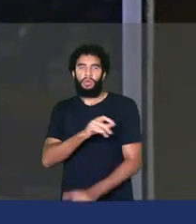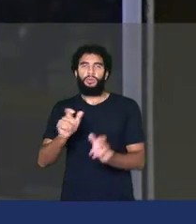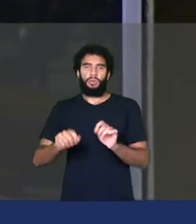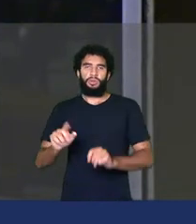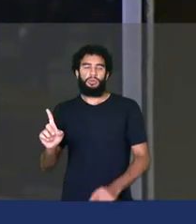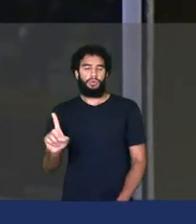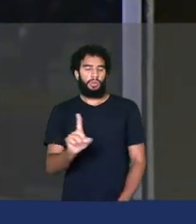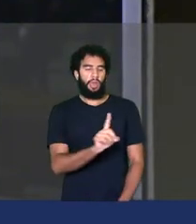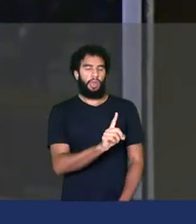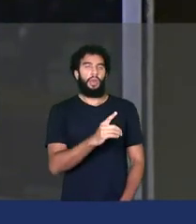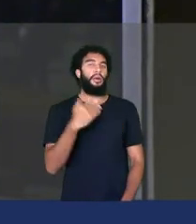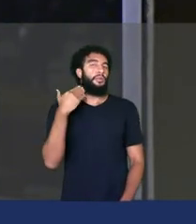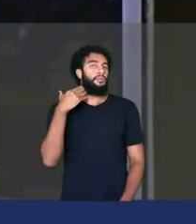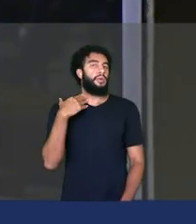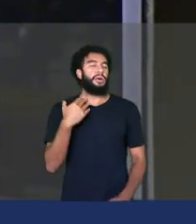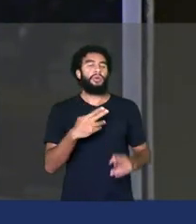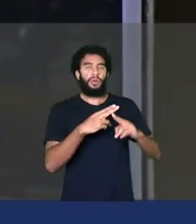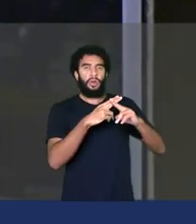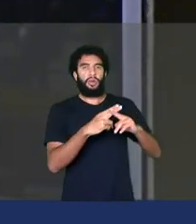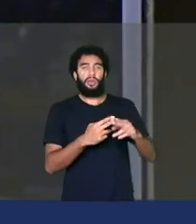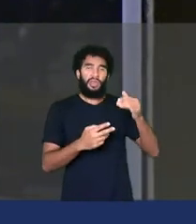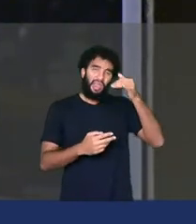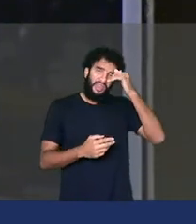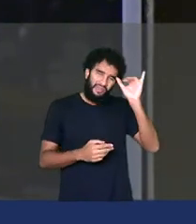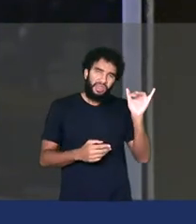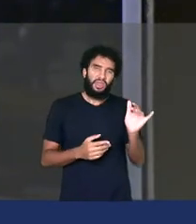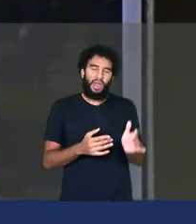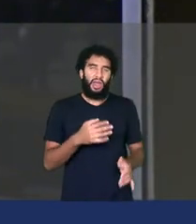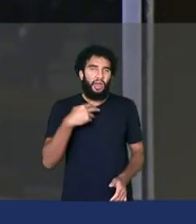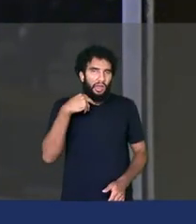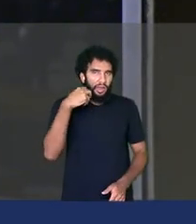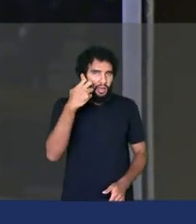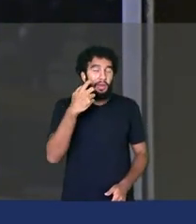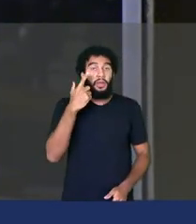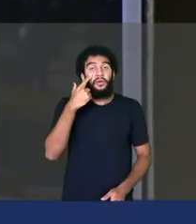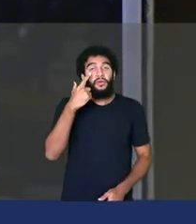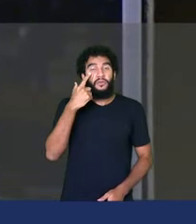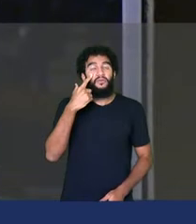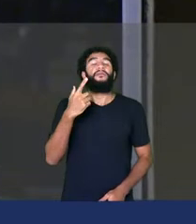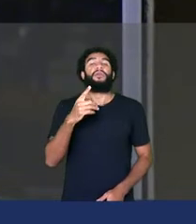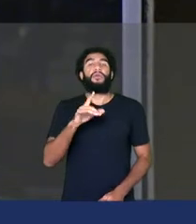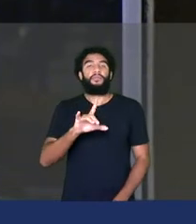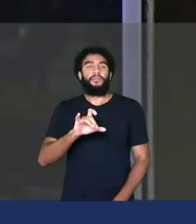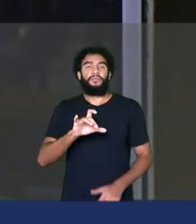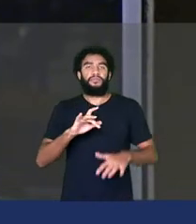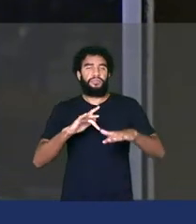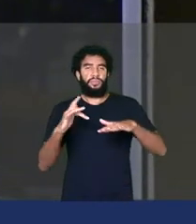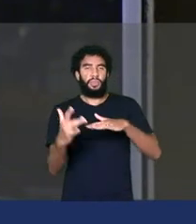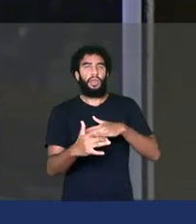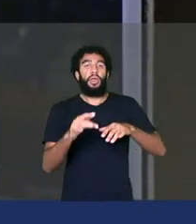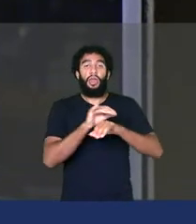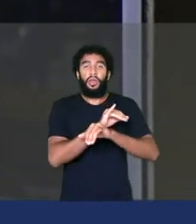PASSAR CONSTRANGIMENTOS. ACOMPANHE EM NOSSAS REDES SOCIAIS, NÓS VAMOS ESTAR INFORMANDO O MOMENTO QUE A